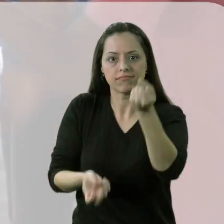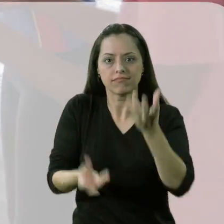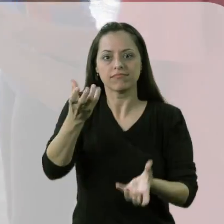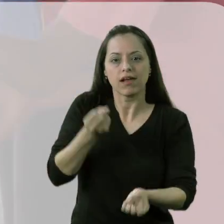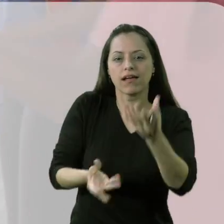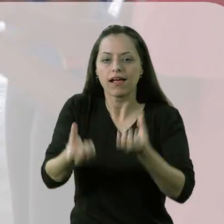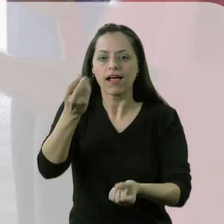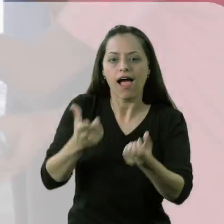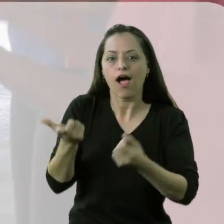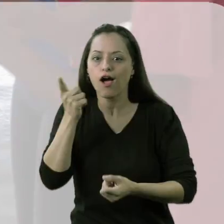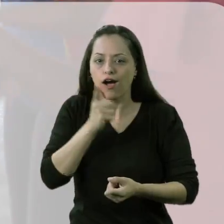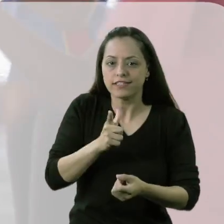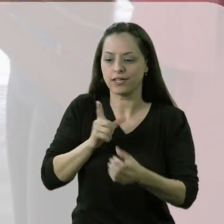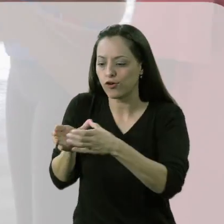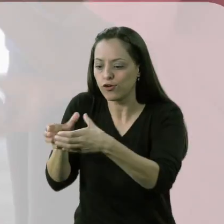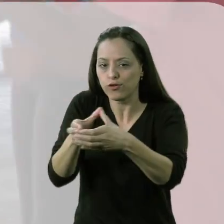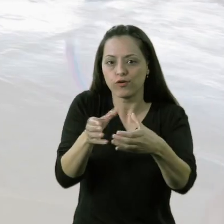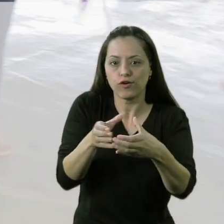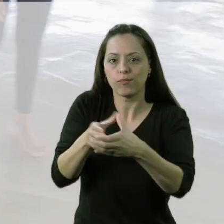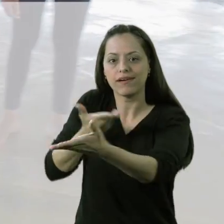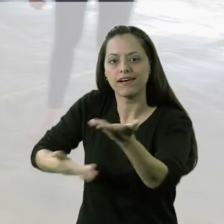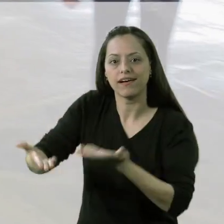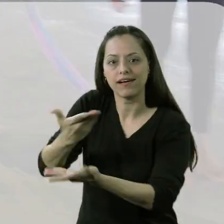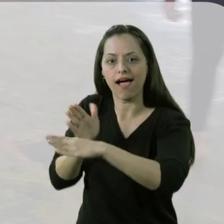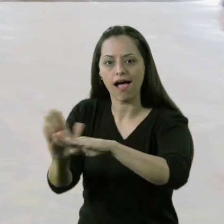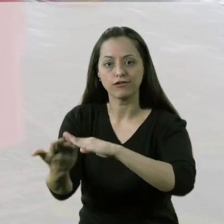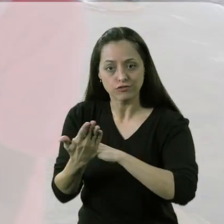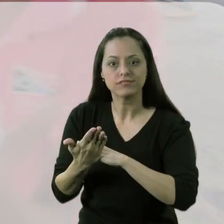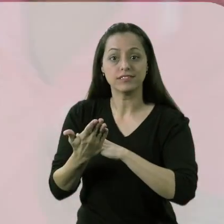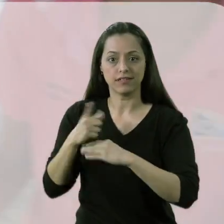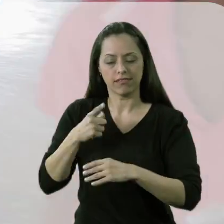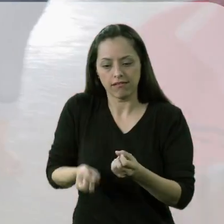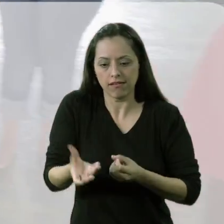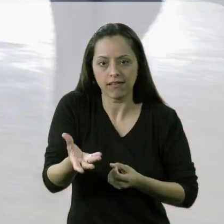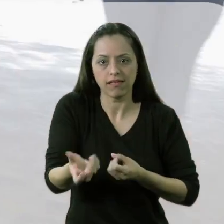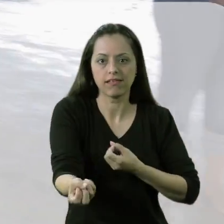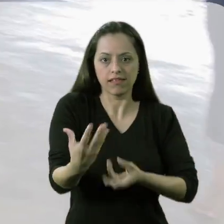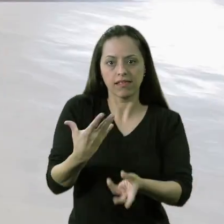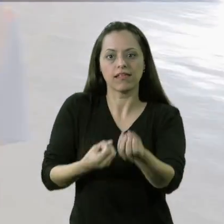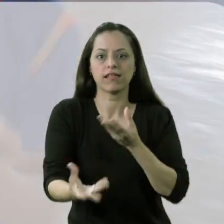Eles foram divididos em grupos pequenos e esses grupos iam fazendo uma rotatividade. Cada um ia identificando a dificuldade